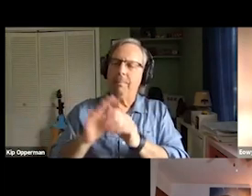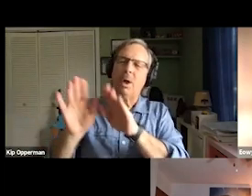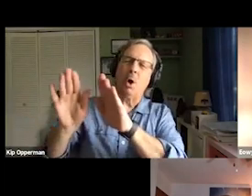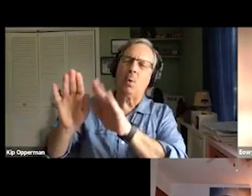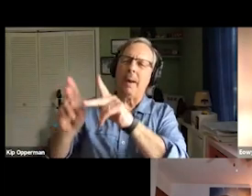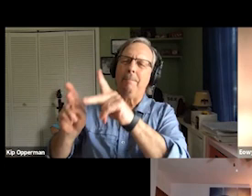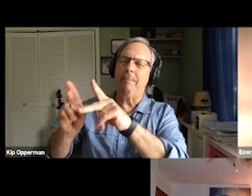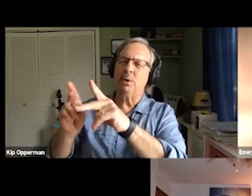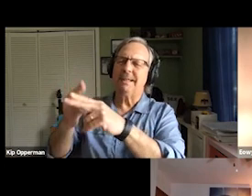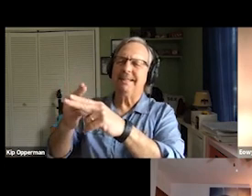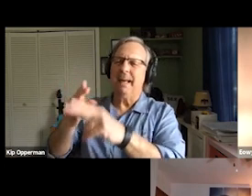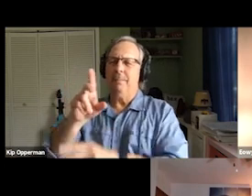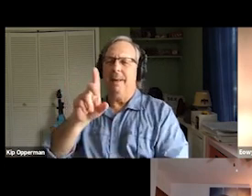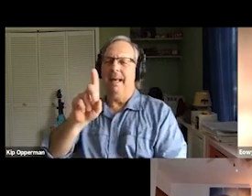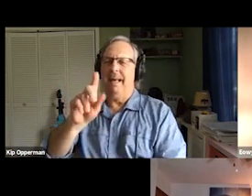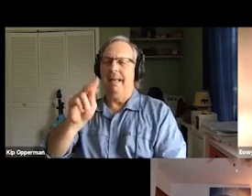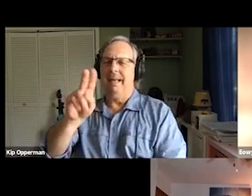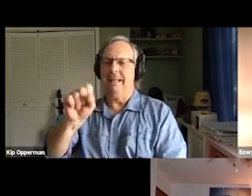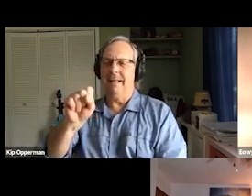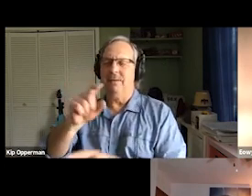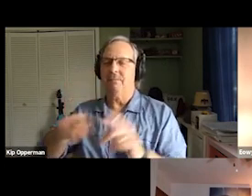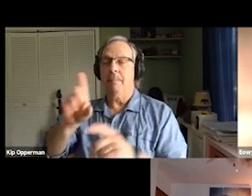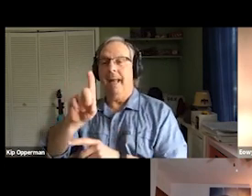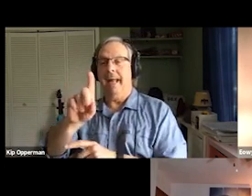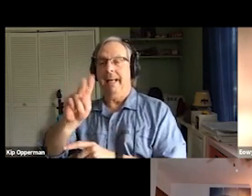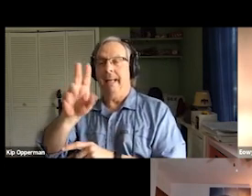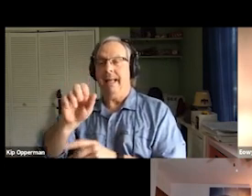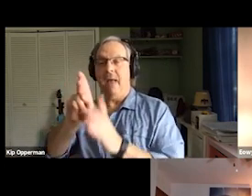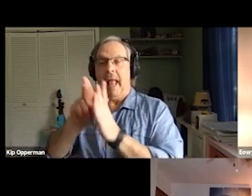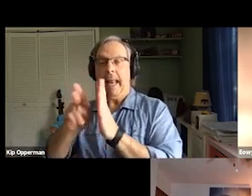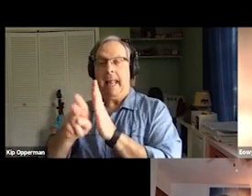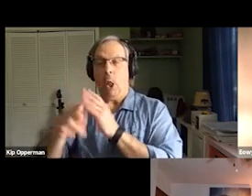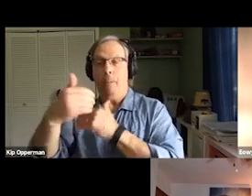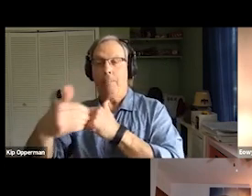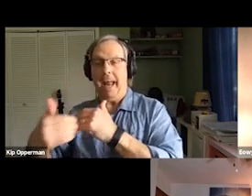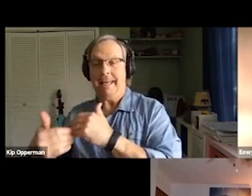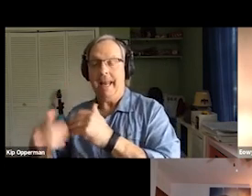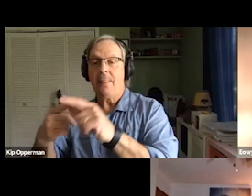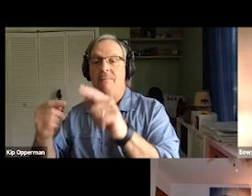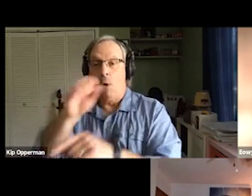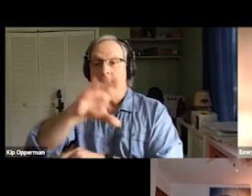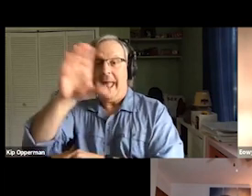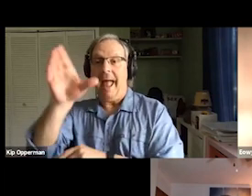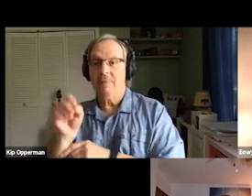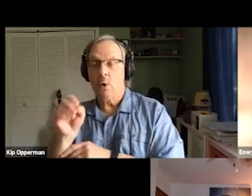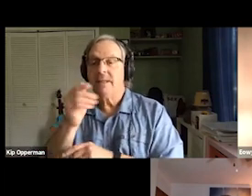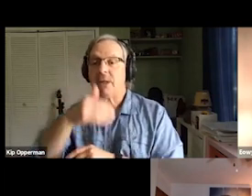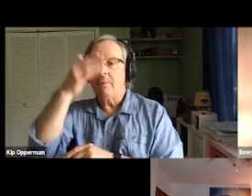llamada Dave de Dave's Killer Bread. Estos artefactos son de África. Esto está en nuestro vestíbulo principal.